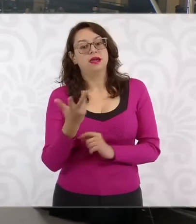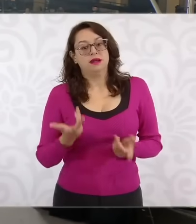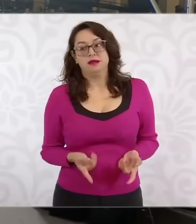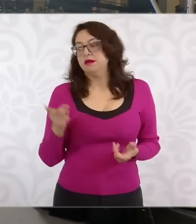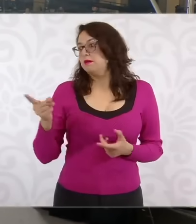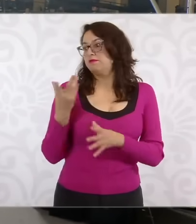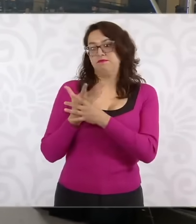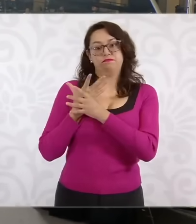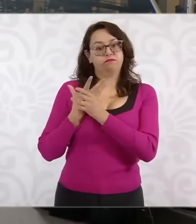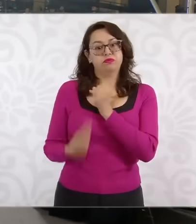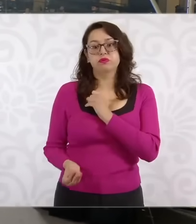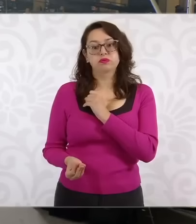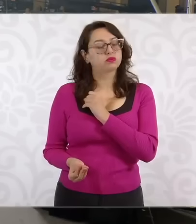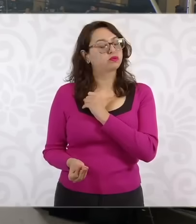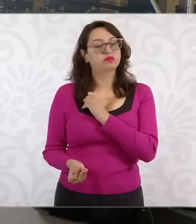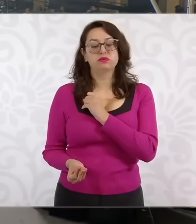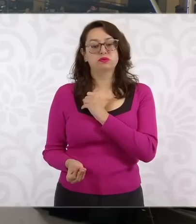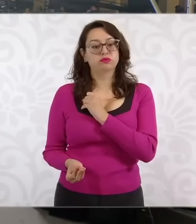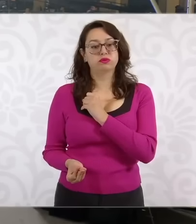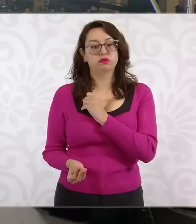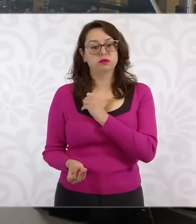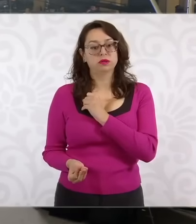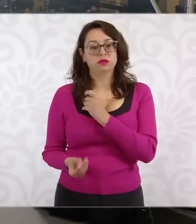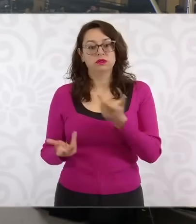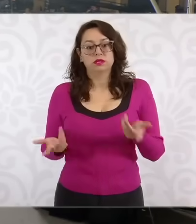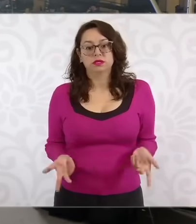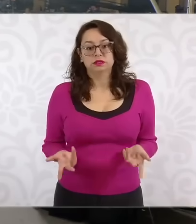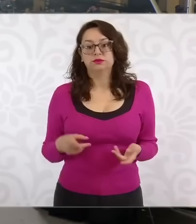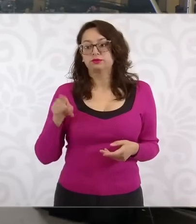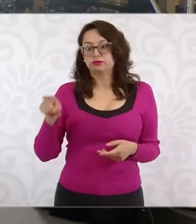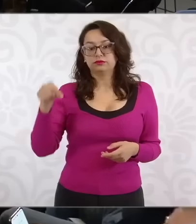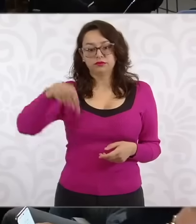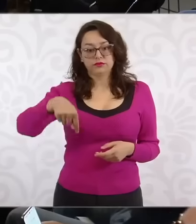salir oyendo la familia está ahorita en algún lugar de Ciudad de México. Eh, bueno, es más,